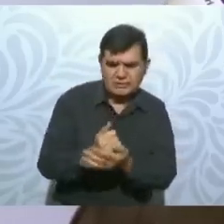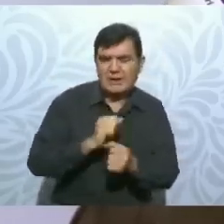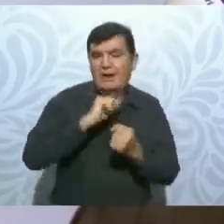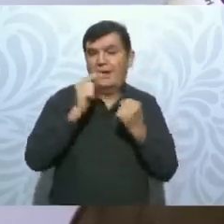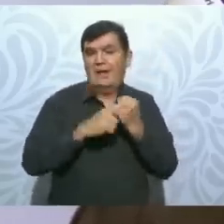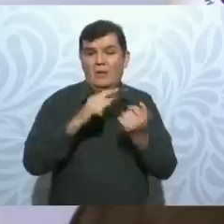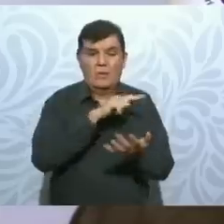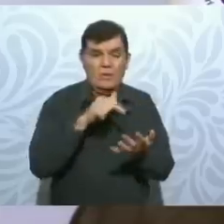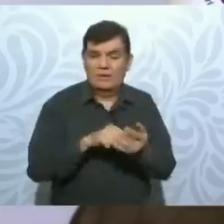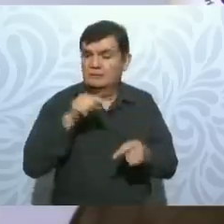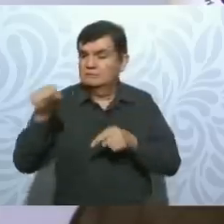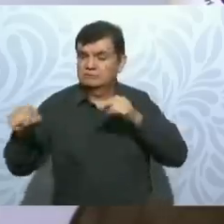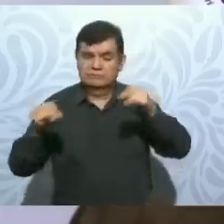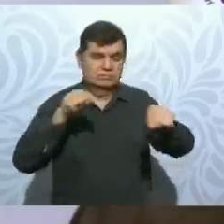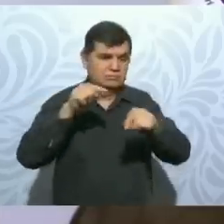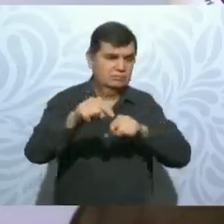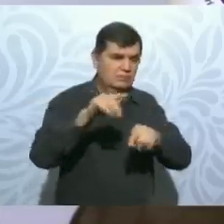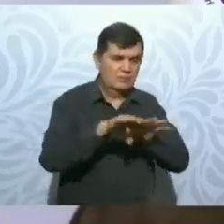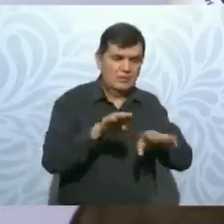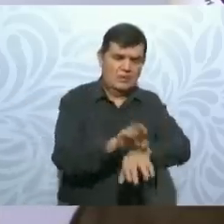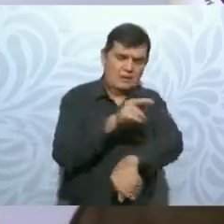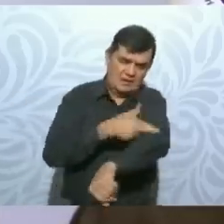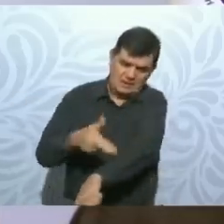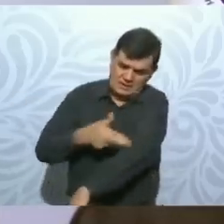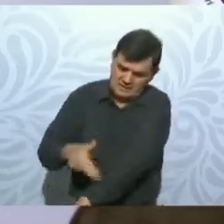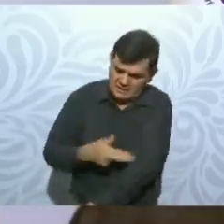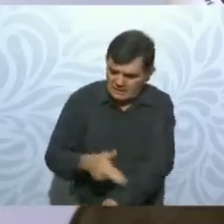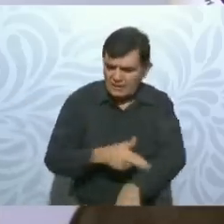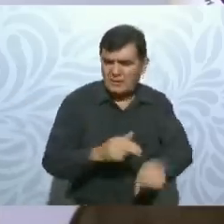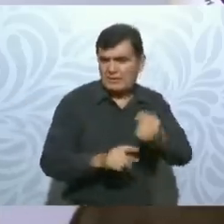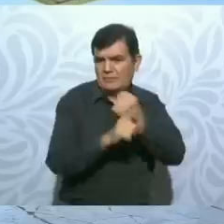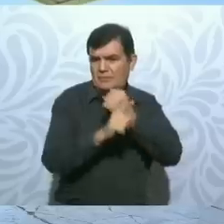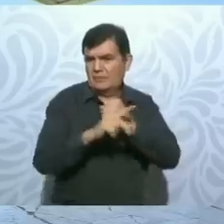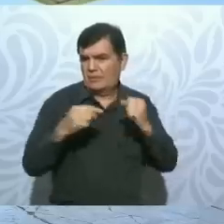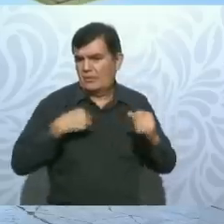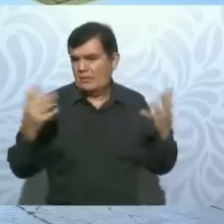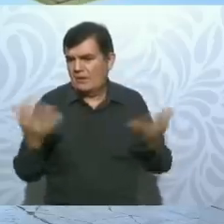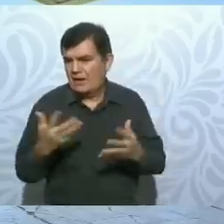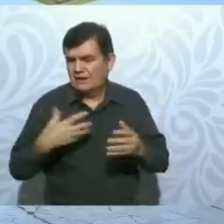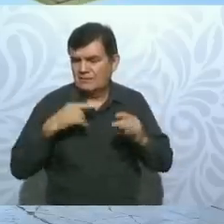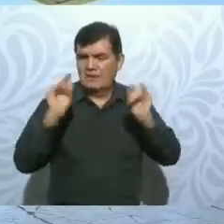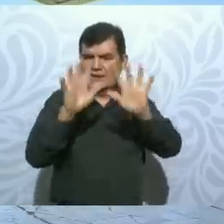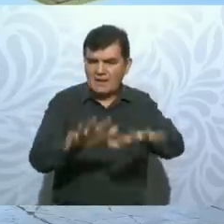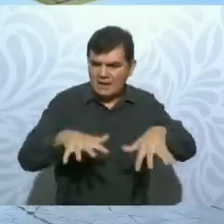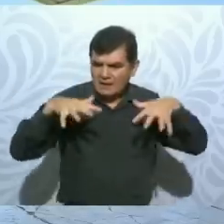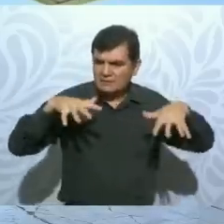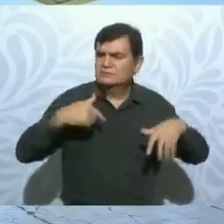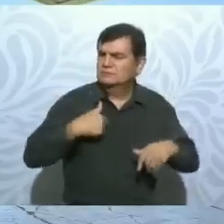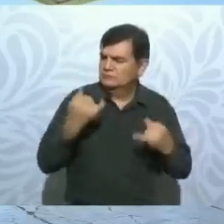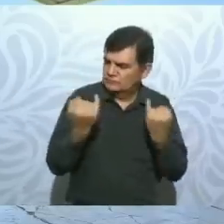requieren medidas de solución de conflictos o la realización de una asamblea se brindará brindará